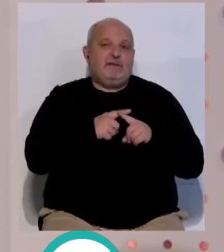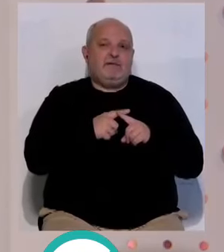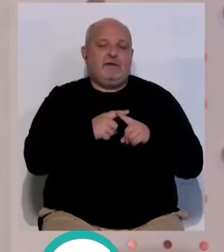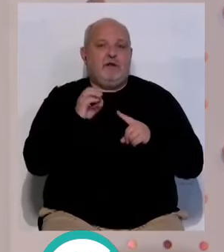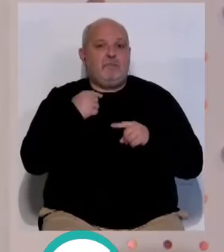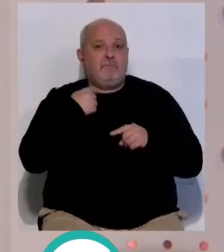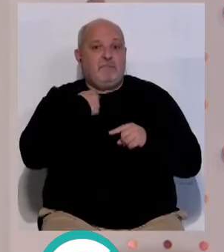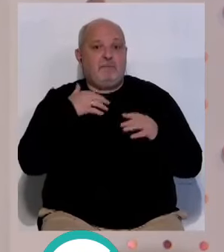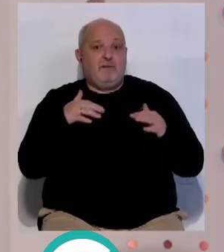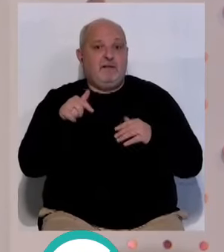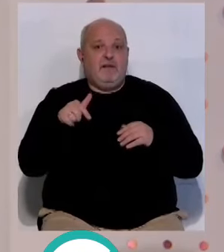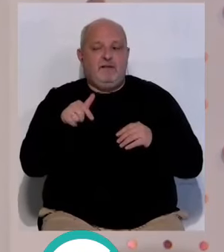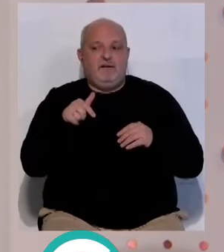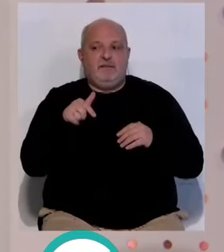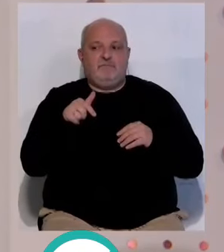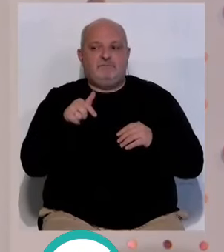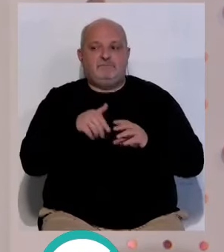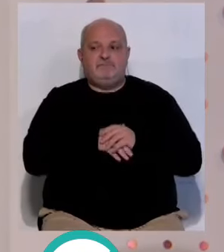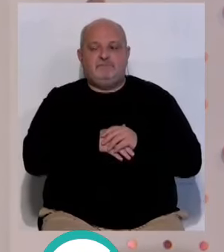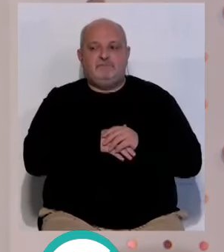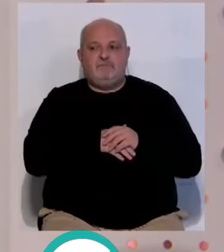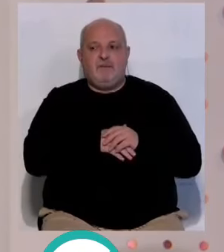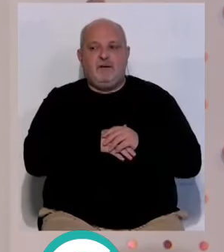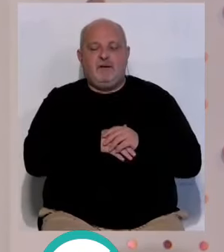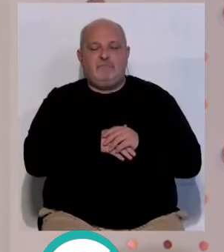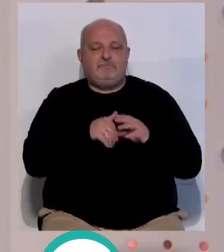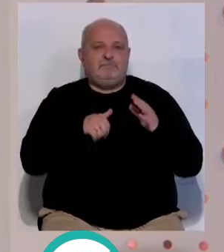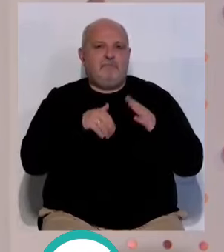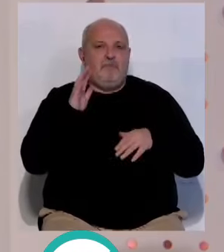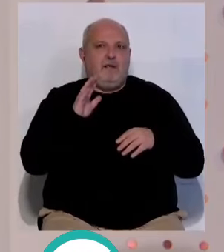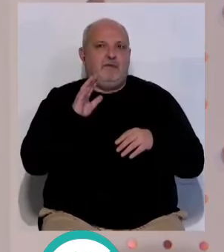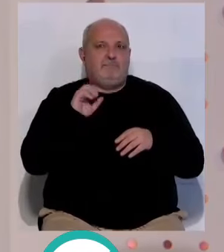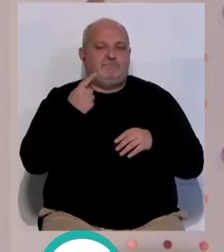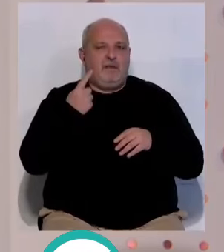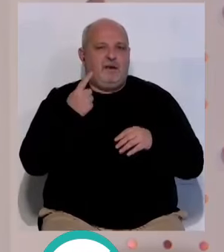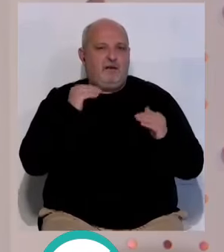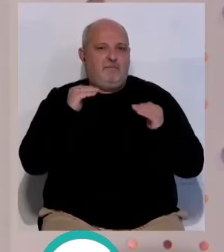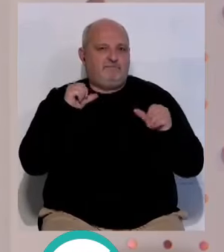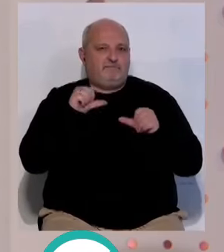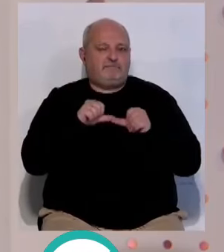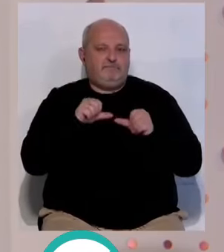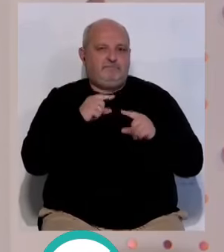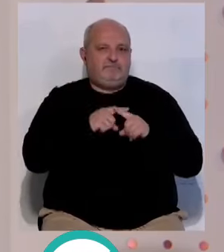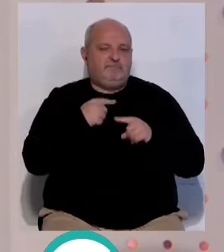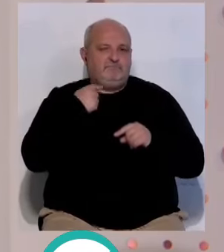perder ese partido Era la más grande de toda la temporada entre empatar o perder cualquier otro